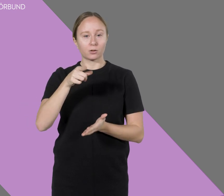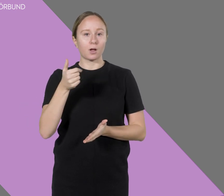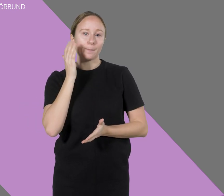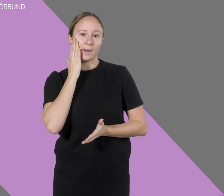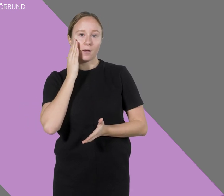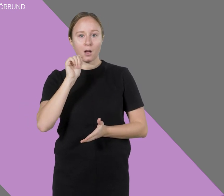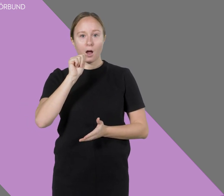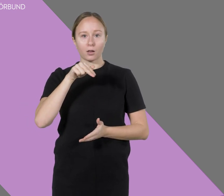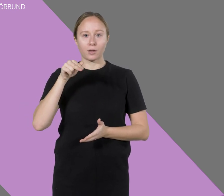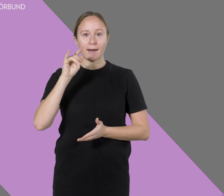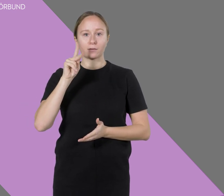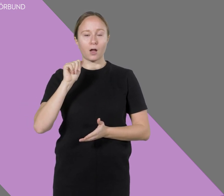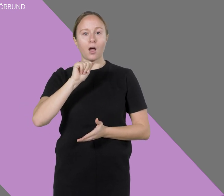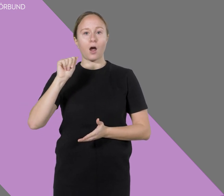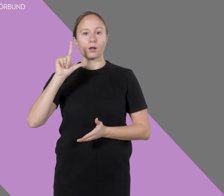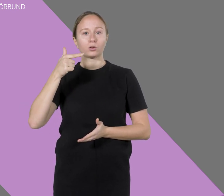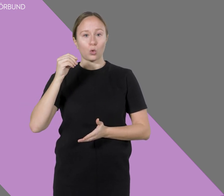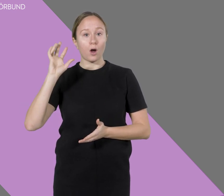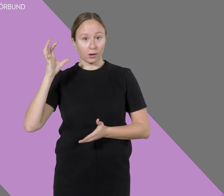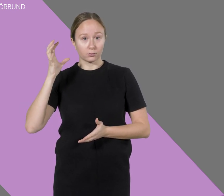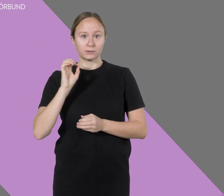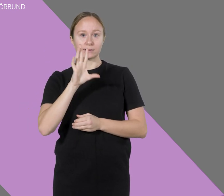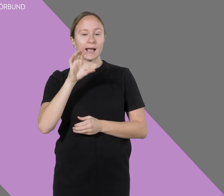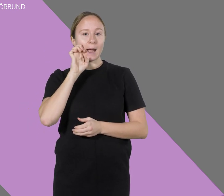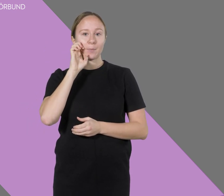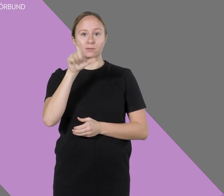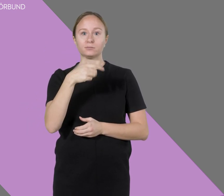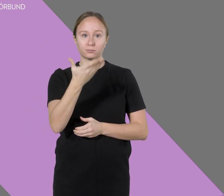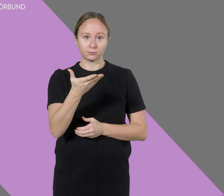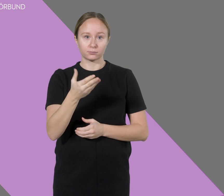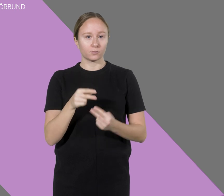kan du be att Annika Aalto skickar den åt dig per post.